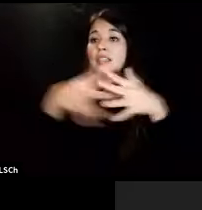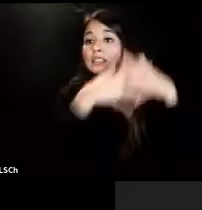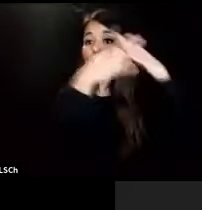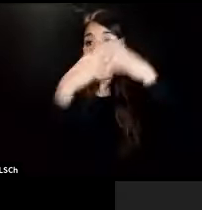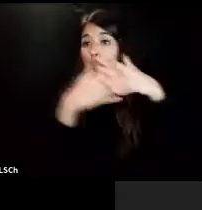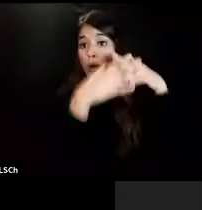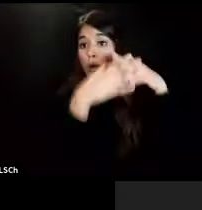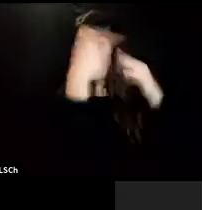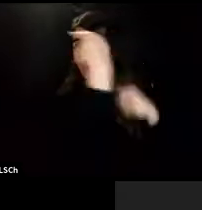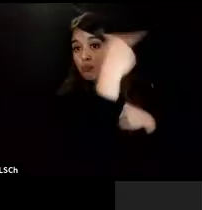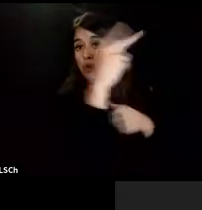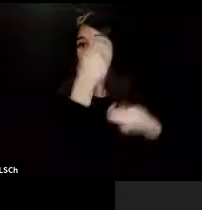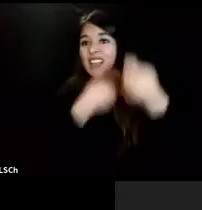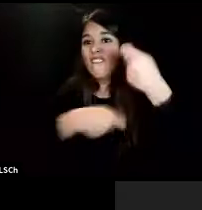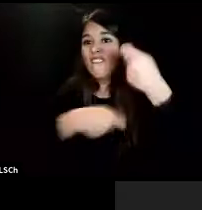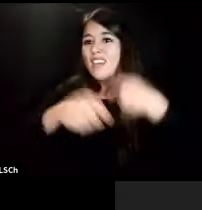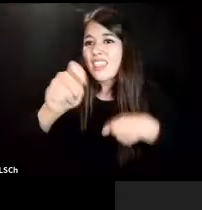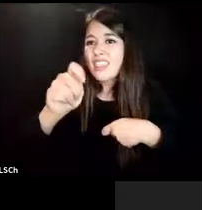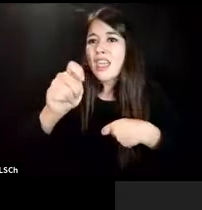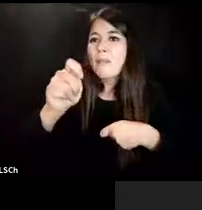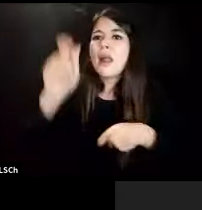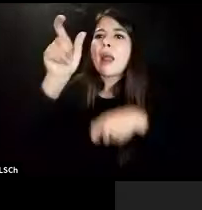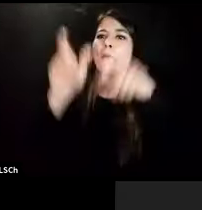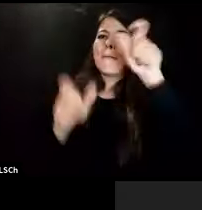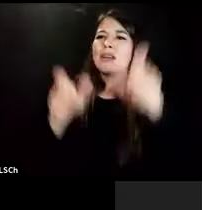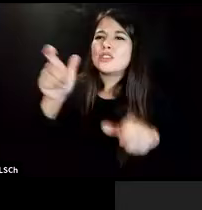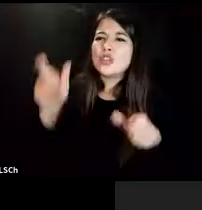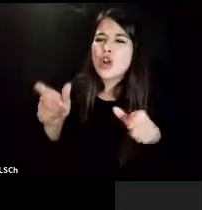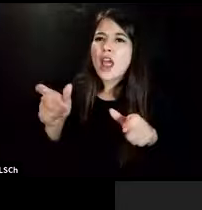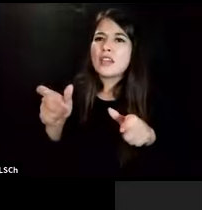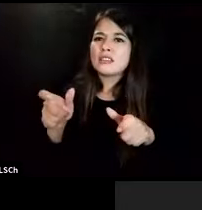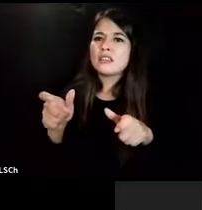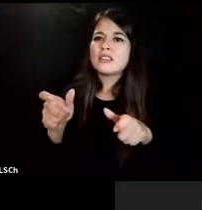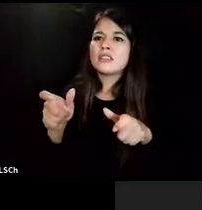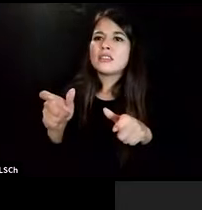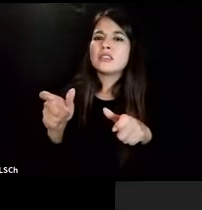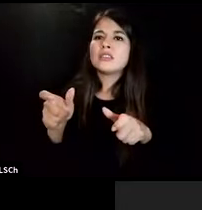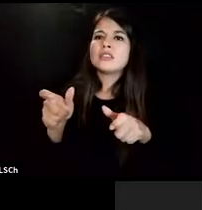personas que tenían que pasar mucho tiempo en el automóvil para trasladarse